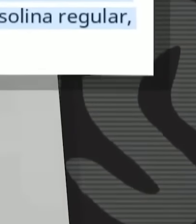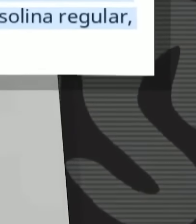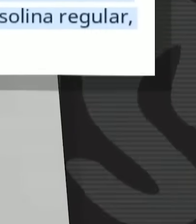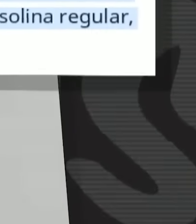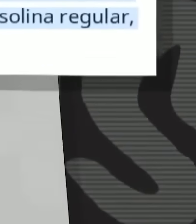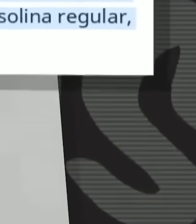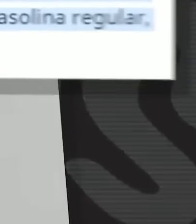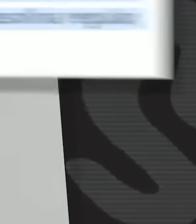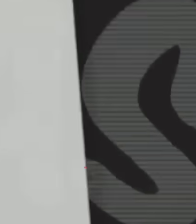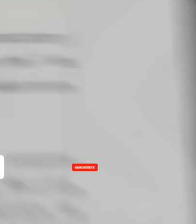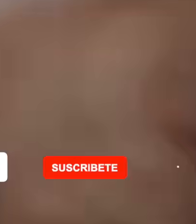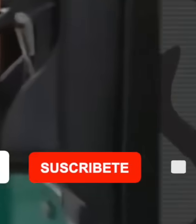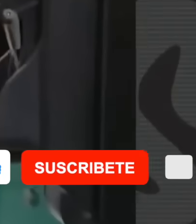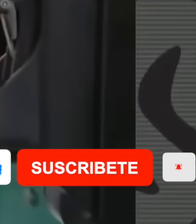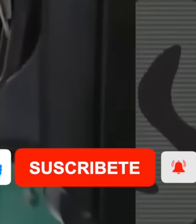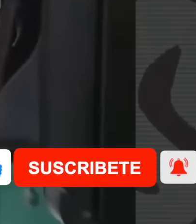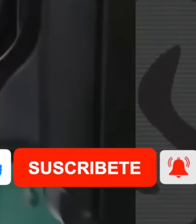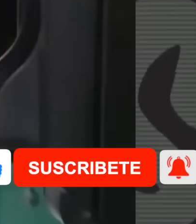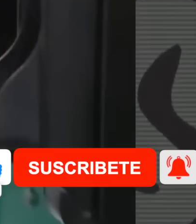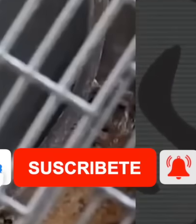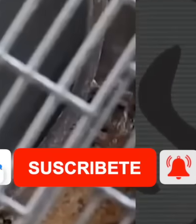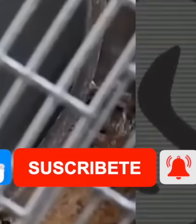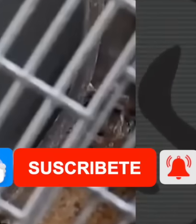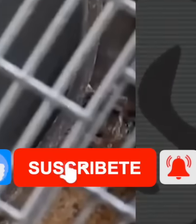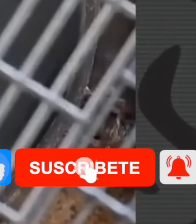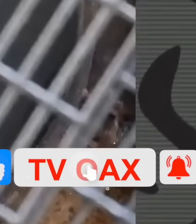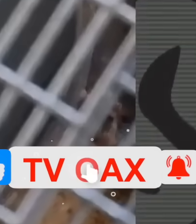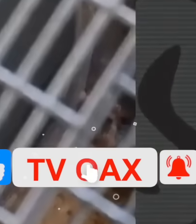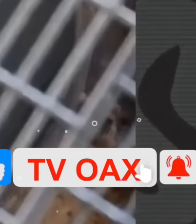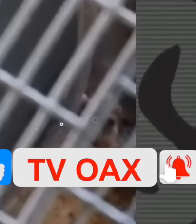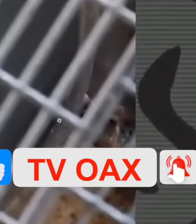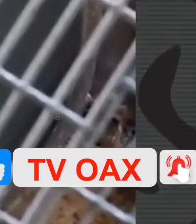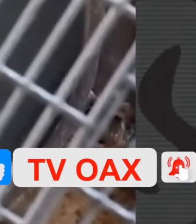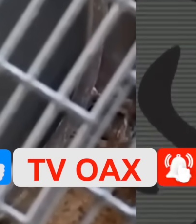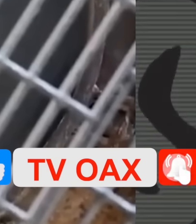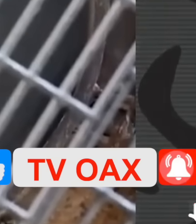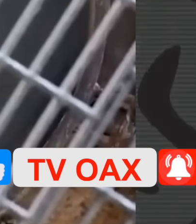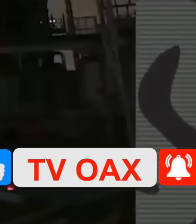de los 24 pesos. Els se utiliza para mantener estables los precios de los combustibles. La